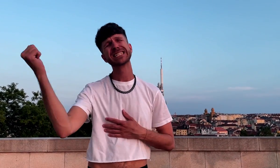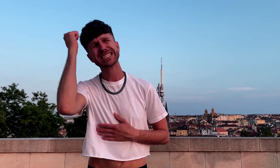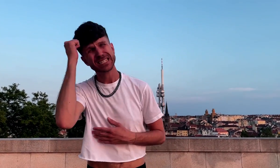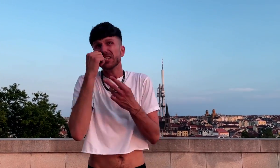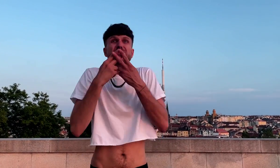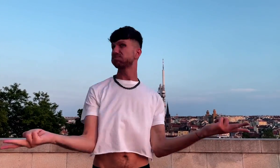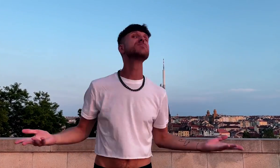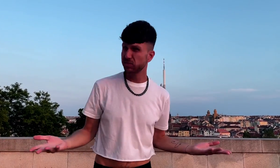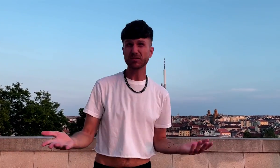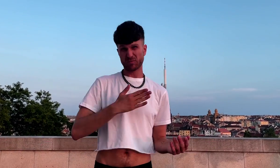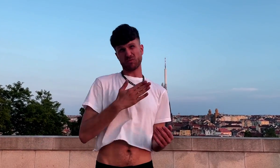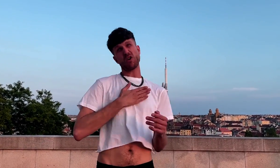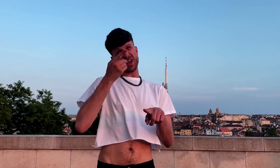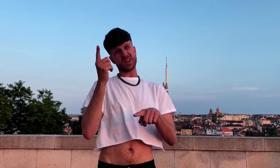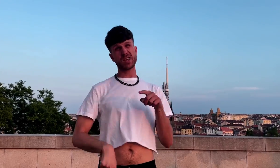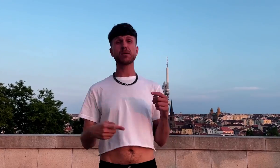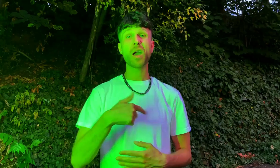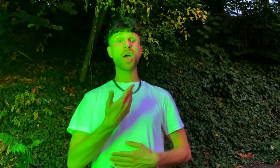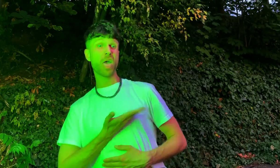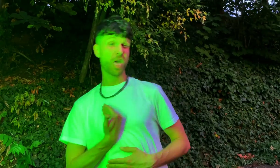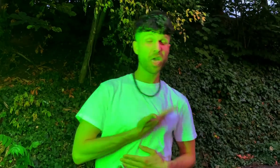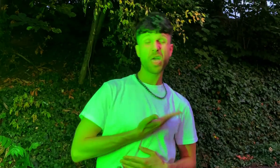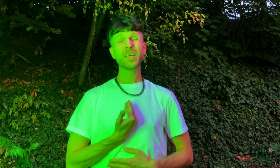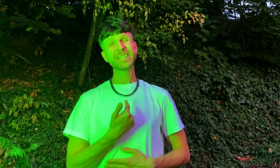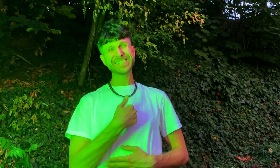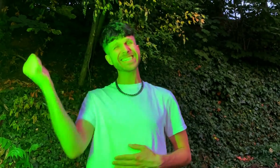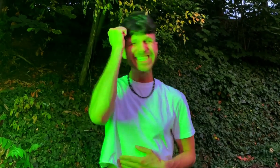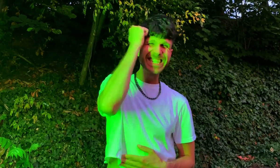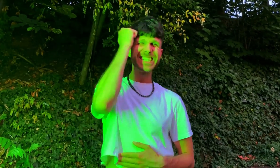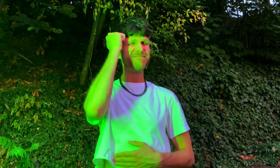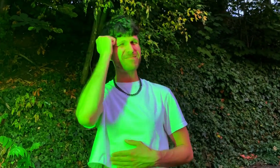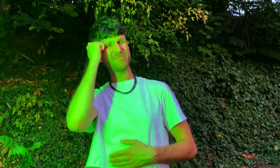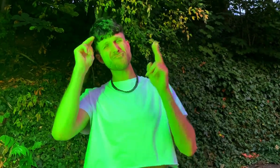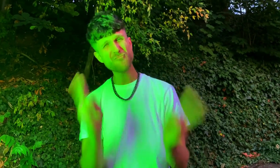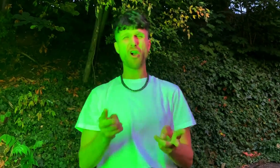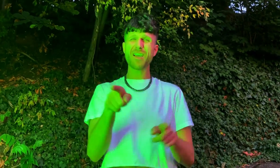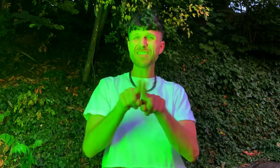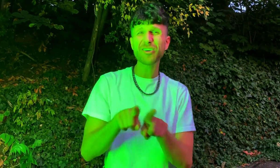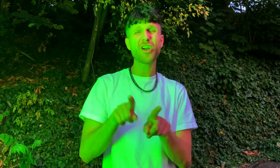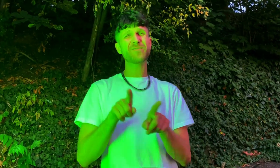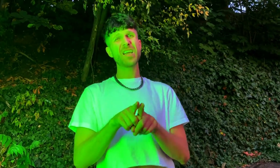Můžeš vinit jen sebe. Na litování je pozdě, je to tvoje chyba.